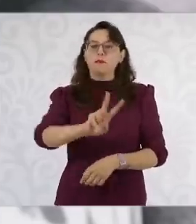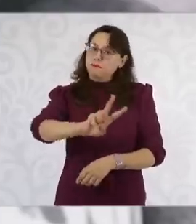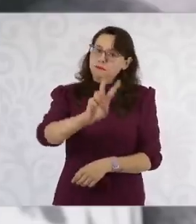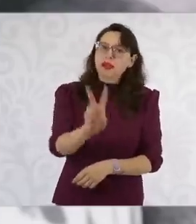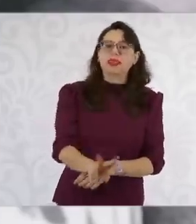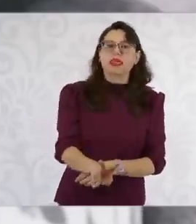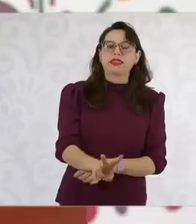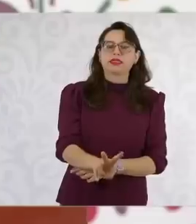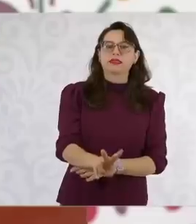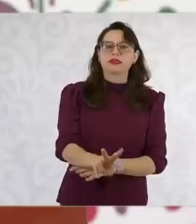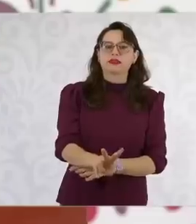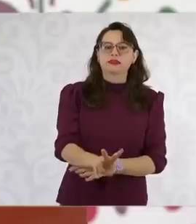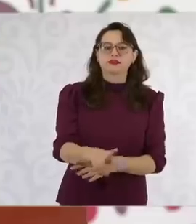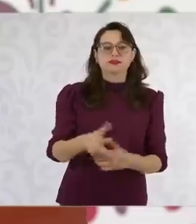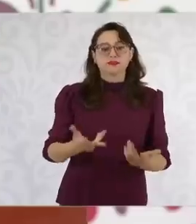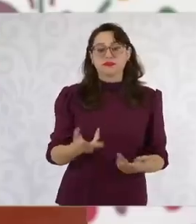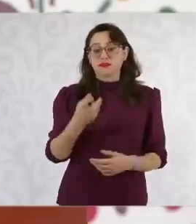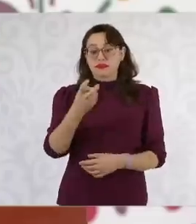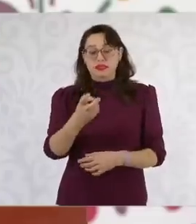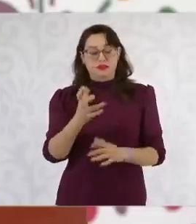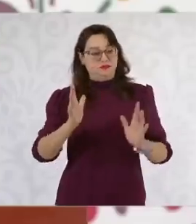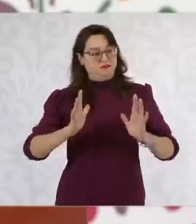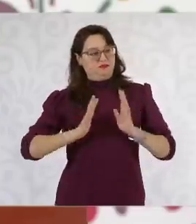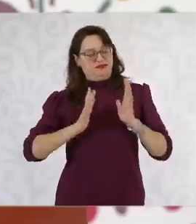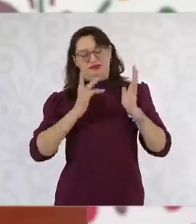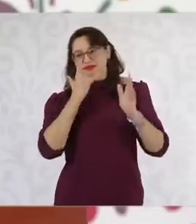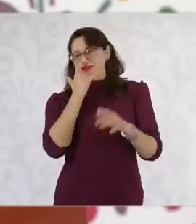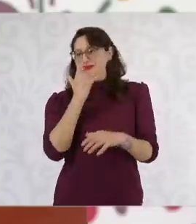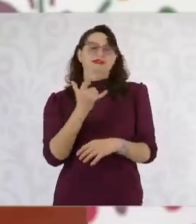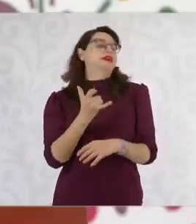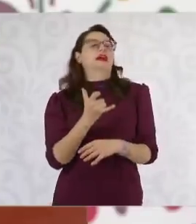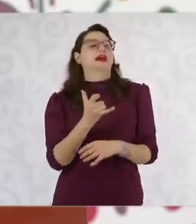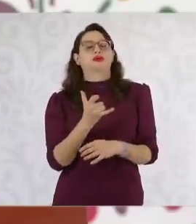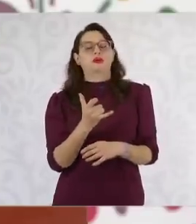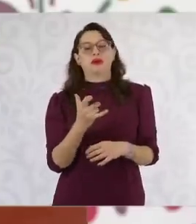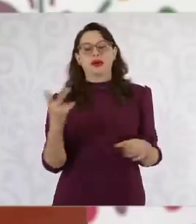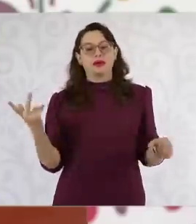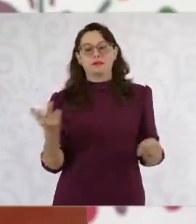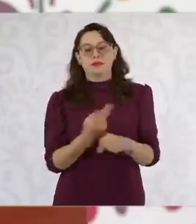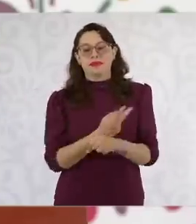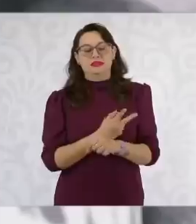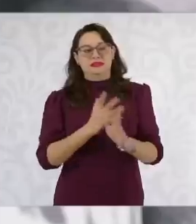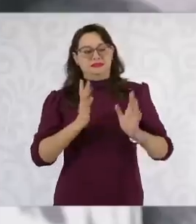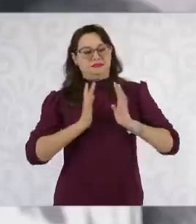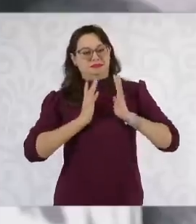paradigmático Eh no se había visto nunca nunca se le había dado una publicidad De ese tamaño